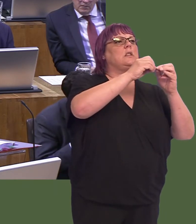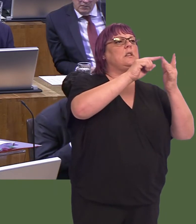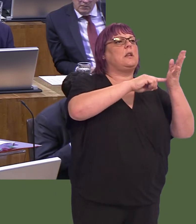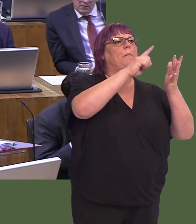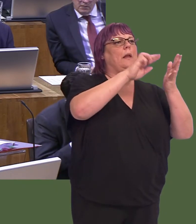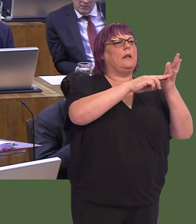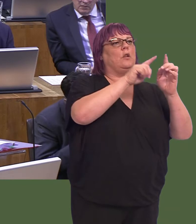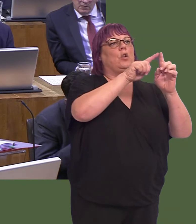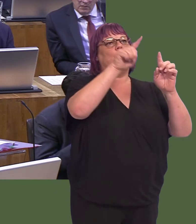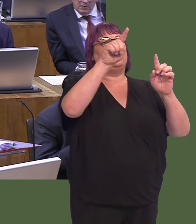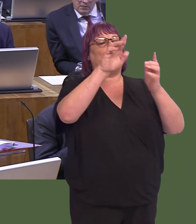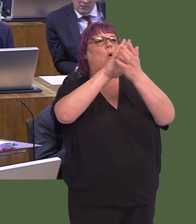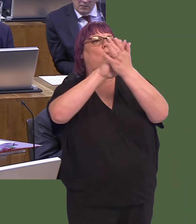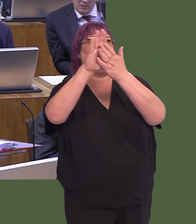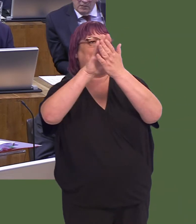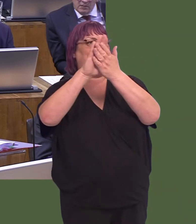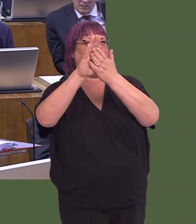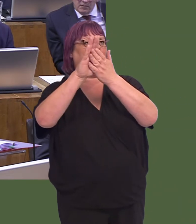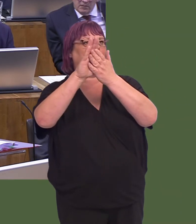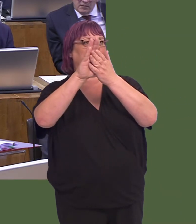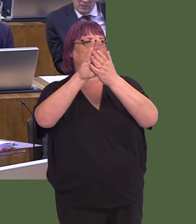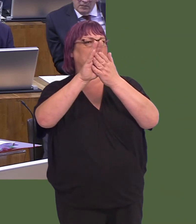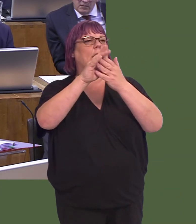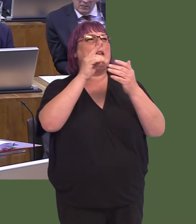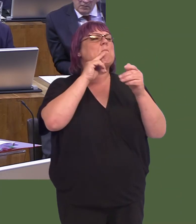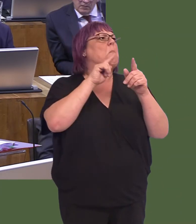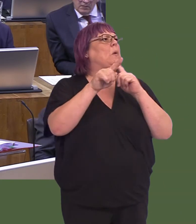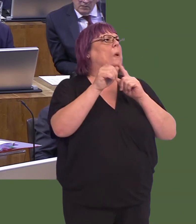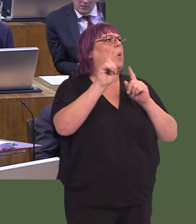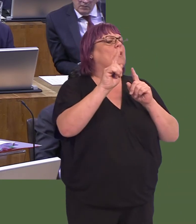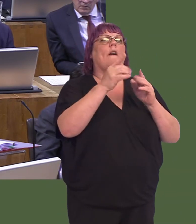yng Nghaergybi eu bod nhw'n ffaelu mynd mas o'r porthladd yn ddigon cyflym, wedyn colli'r